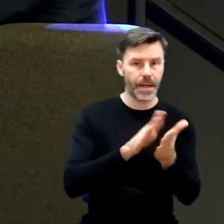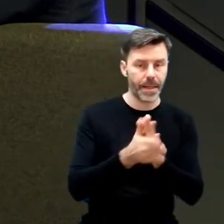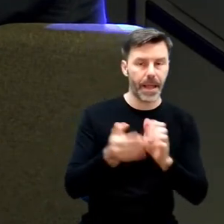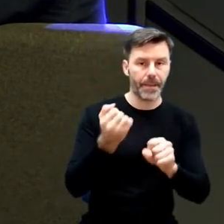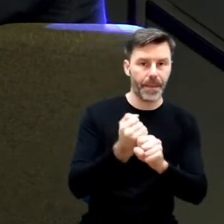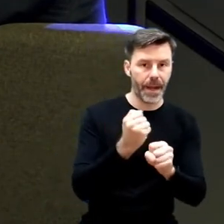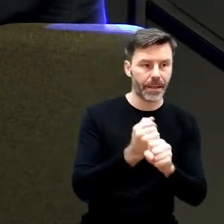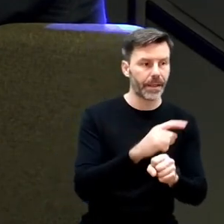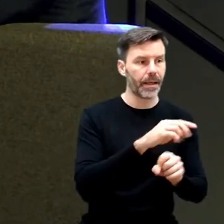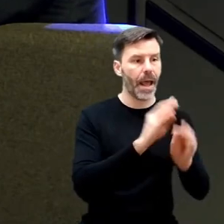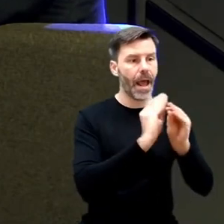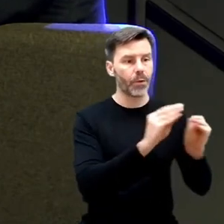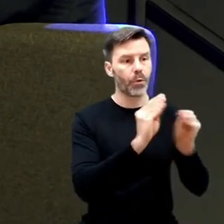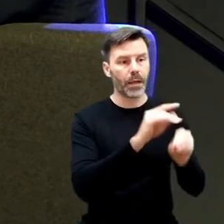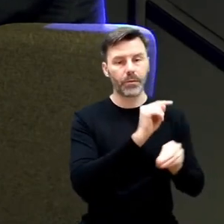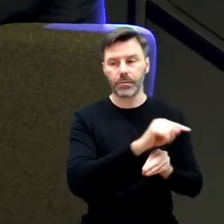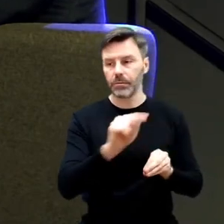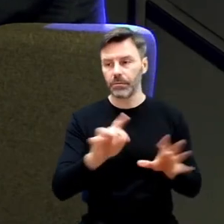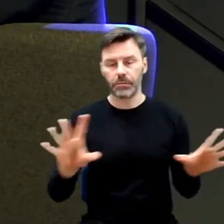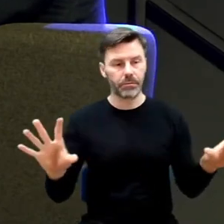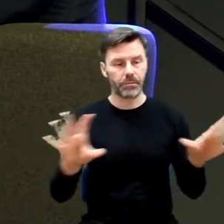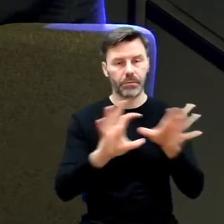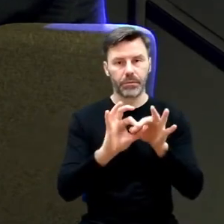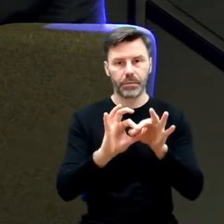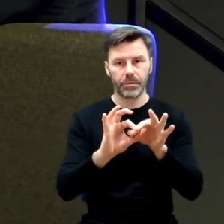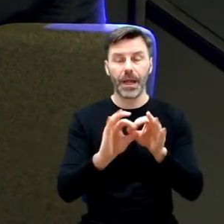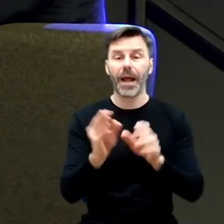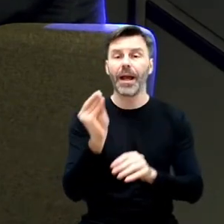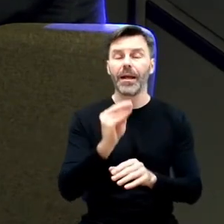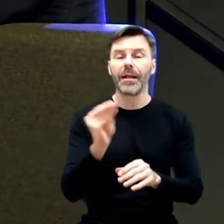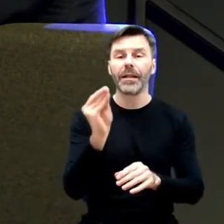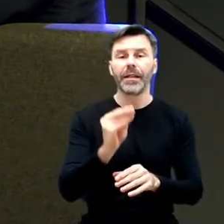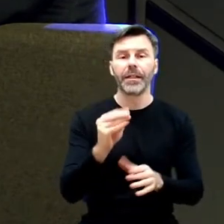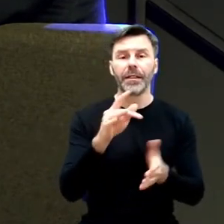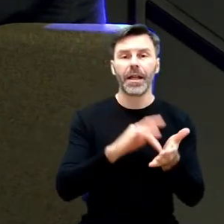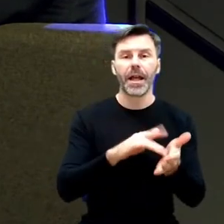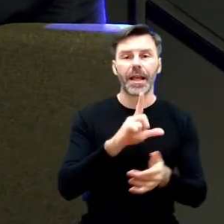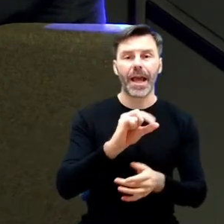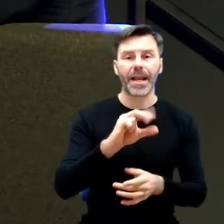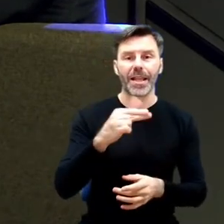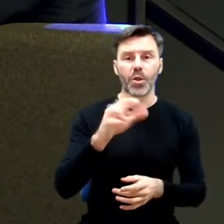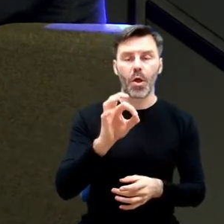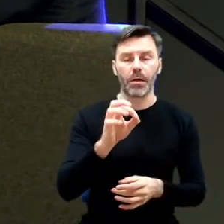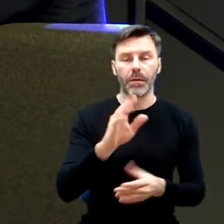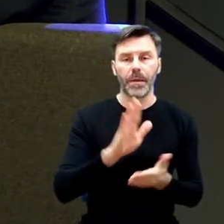a w Karolinii mamy jeszcze taki doskonały przykład, że wręcz biznes sam jeszcze dofinansowuje te mieszkania,